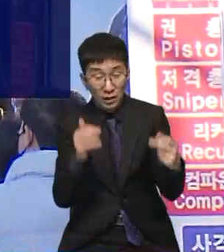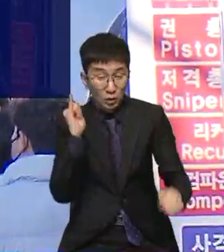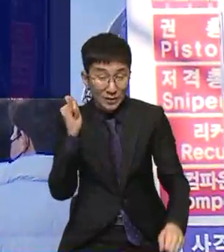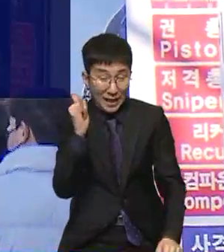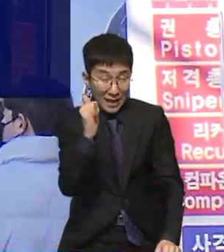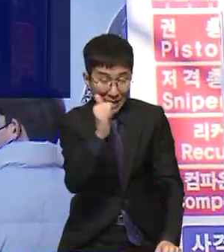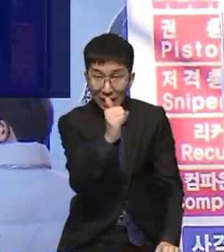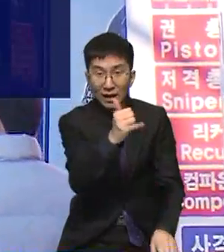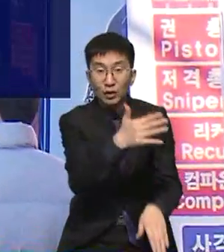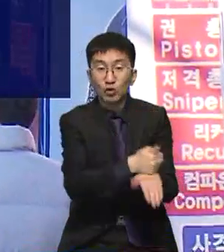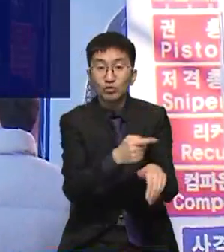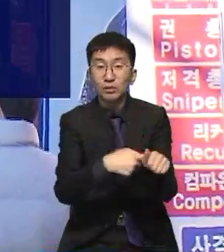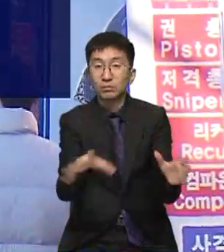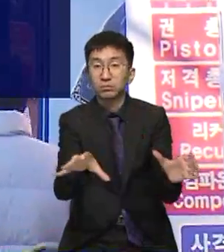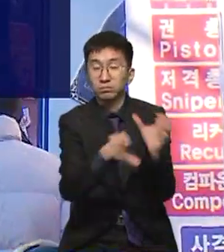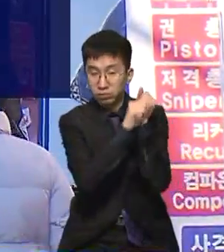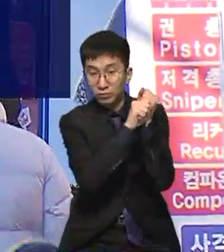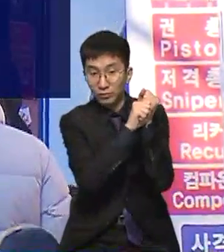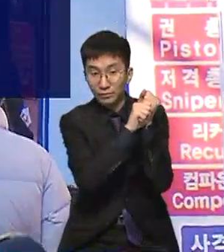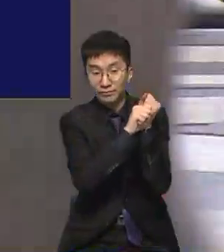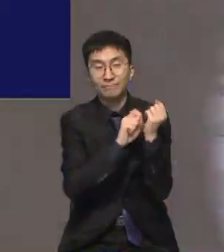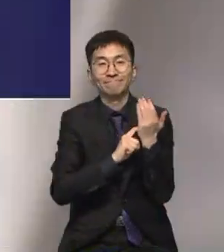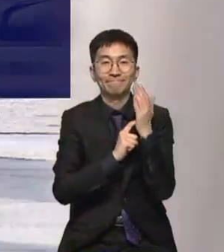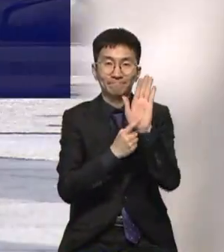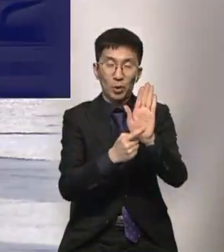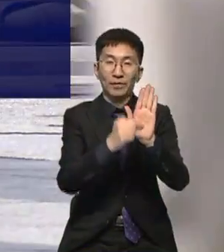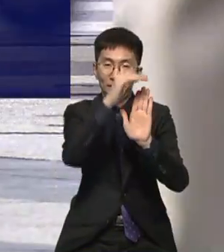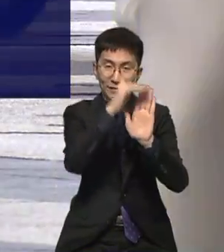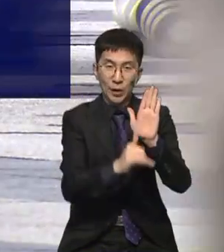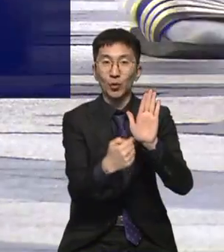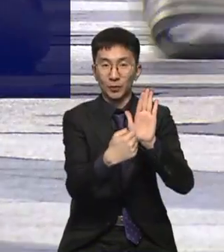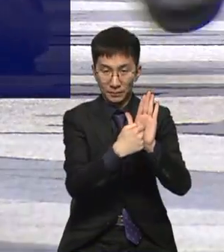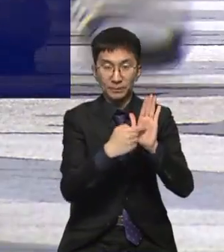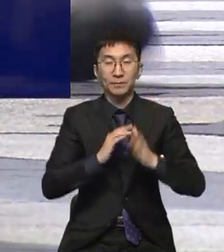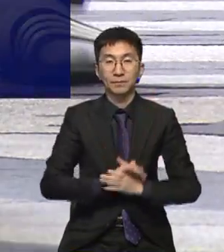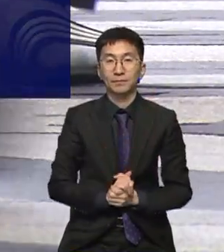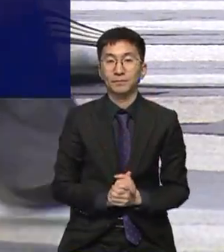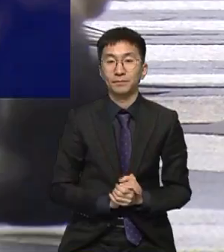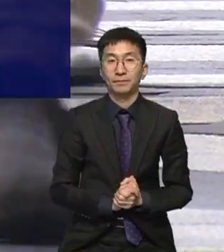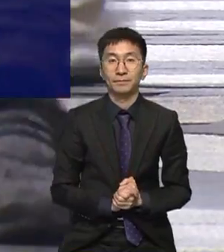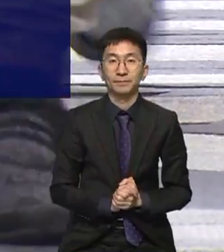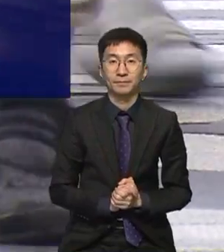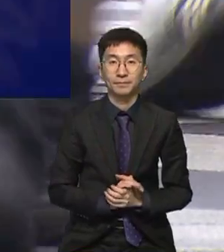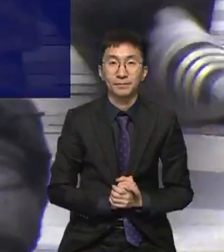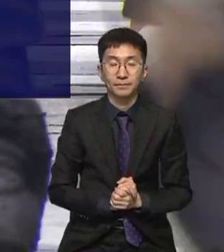응답을 얻었고 표본오차는 95% 신뢰 수준에 ±3.1%포인트입니다. SBS 화강윤입니다.